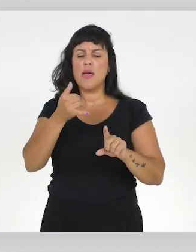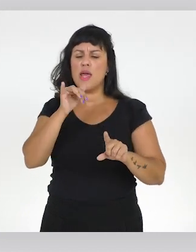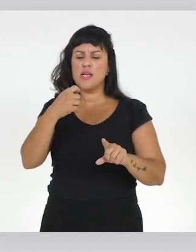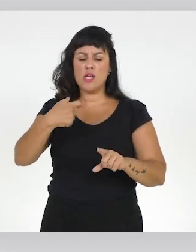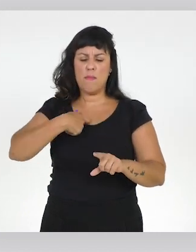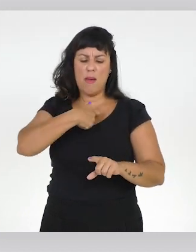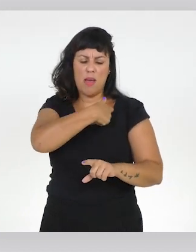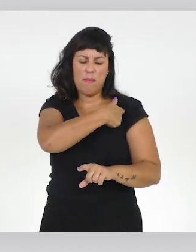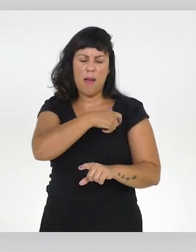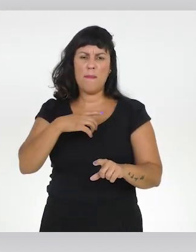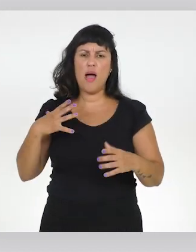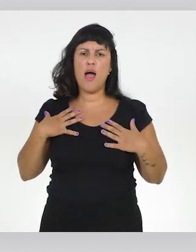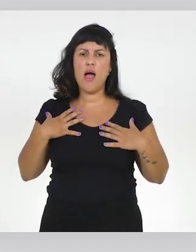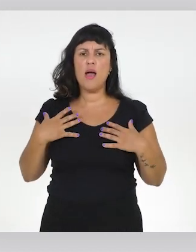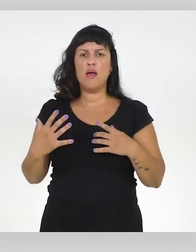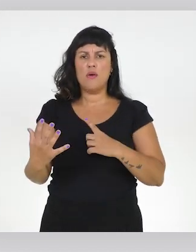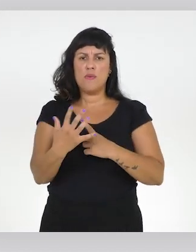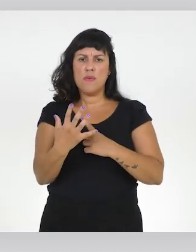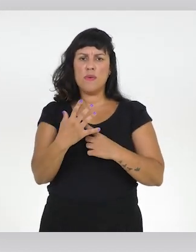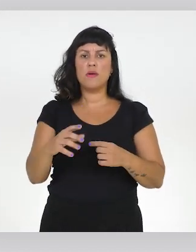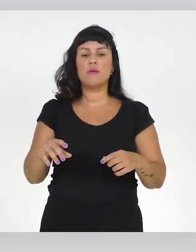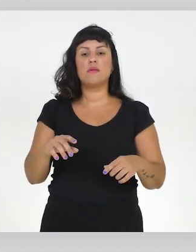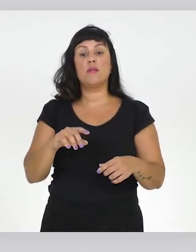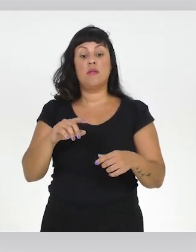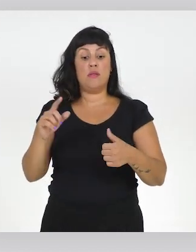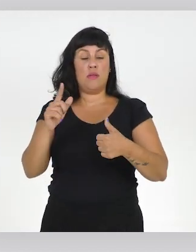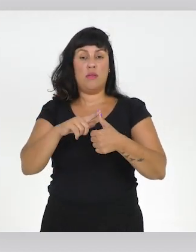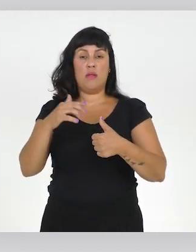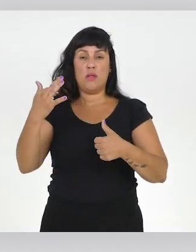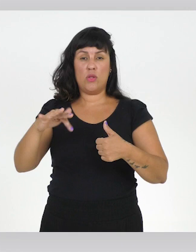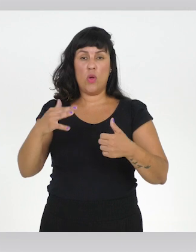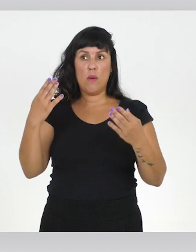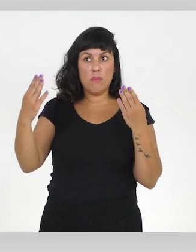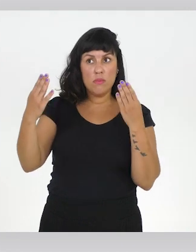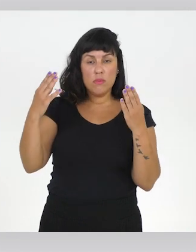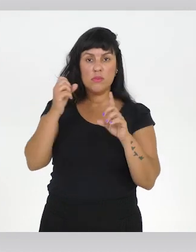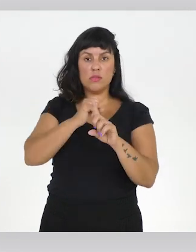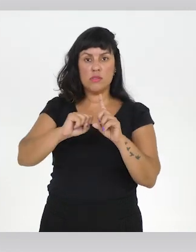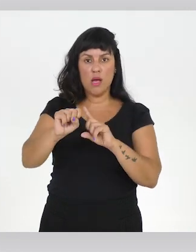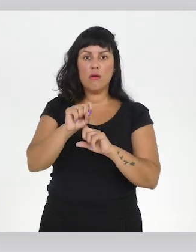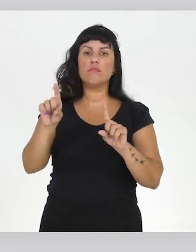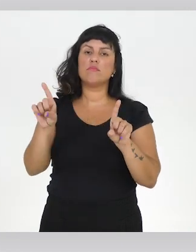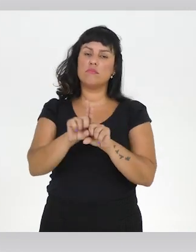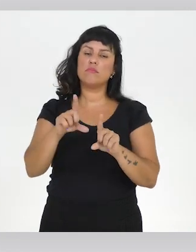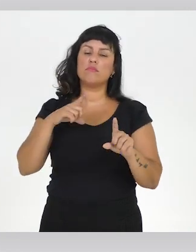por exemplo, a exposição gradativa movimento, a imagética motora,